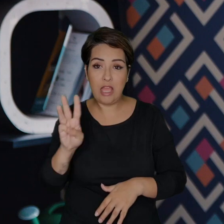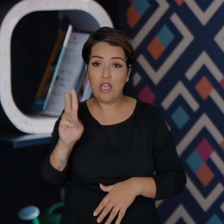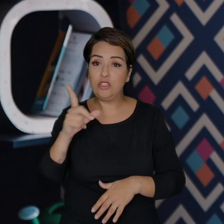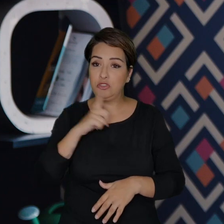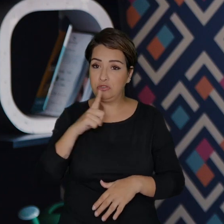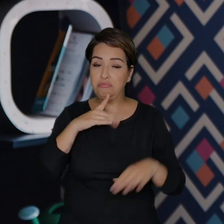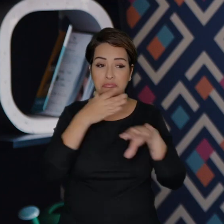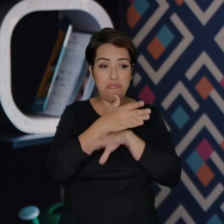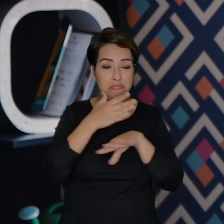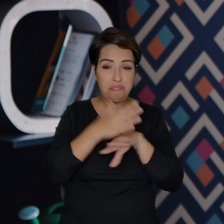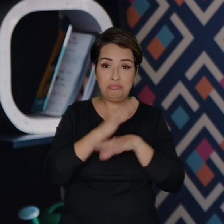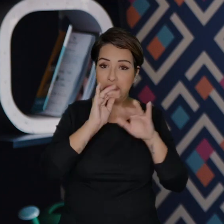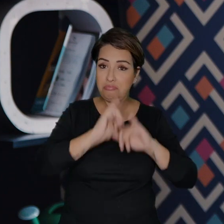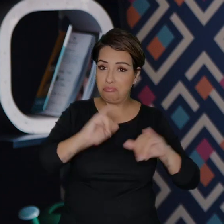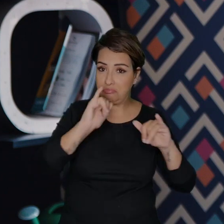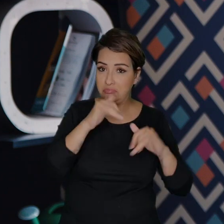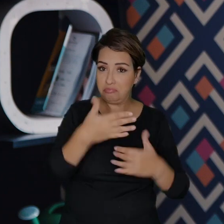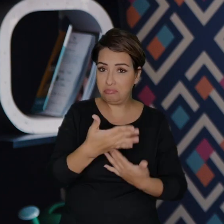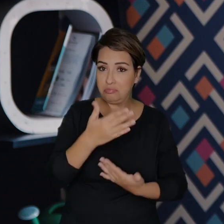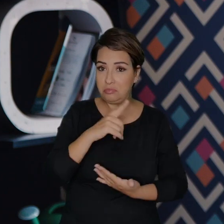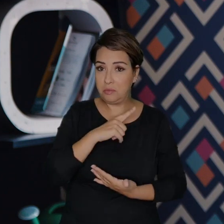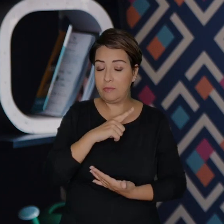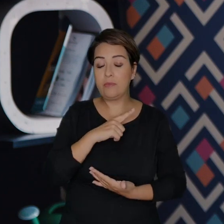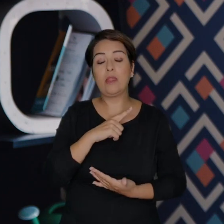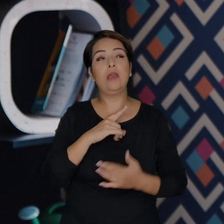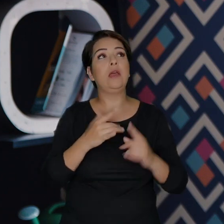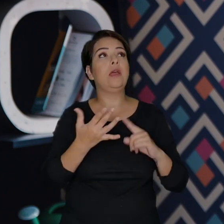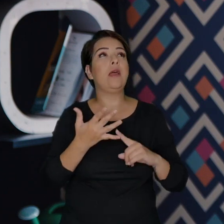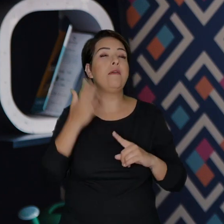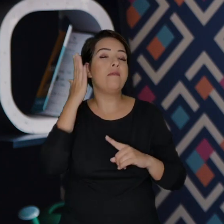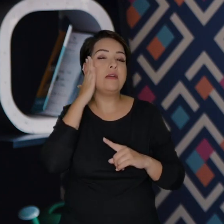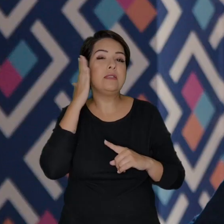em seu site, na sua plataforma oficial,